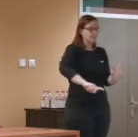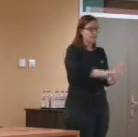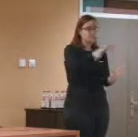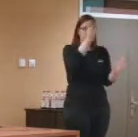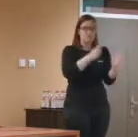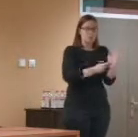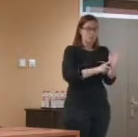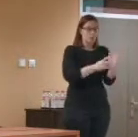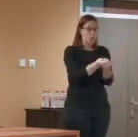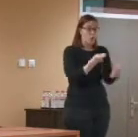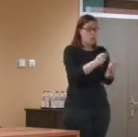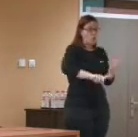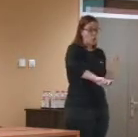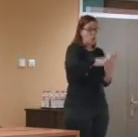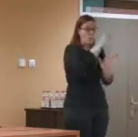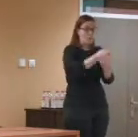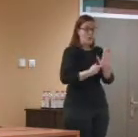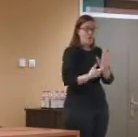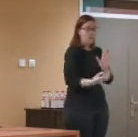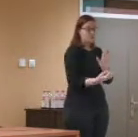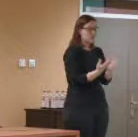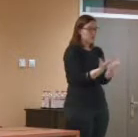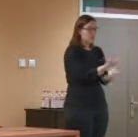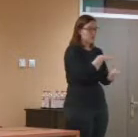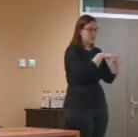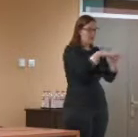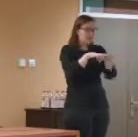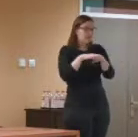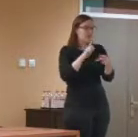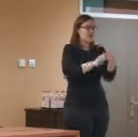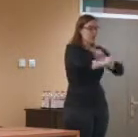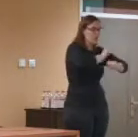todas las redes clientelares, asociaciones, colectivos,